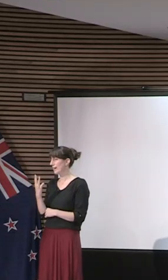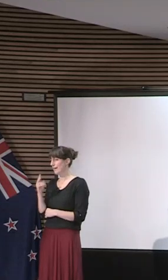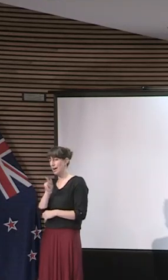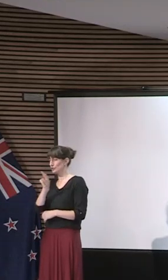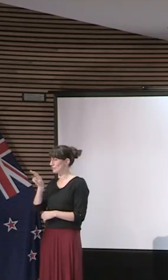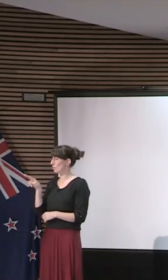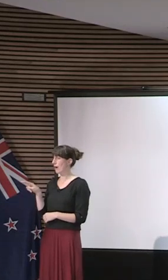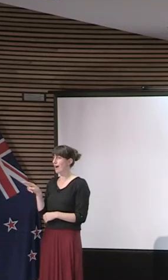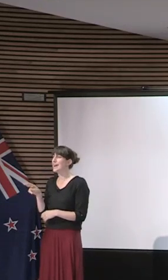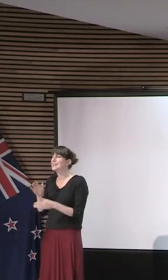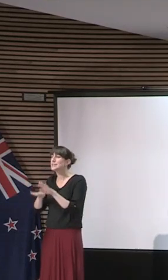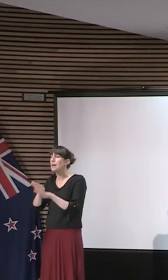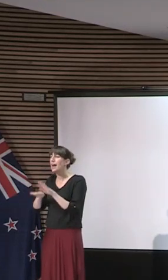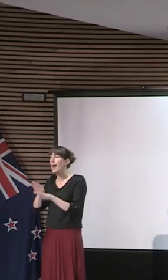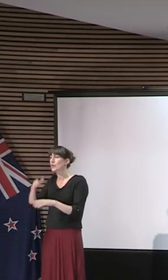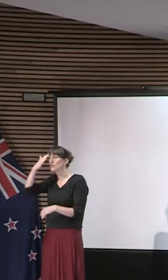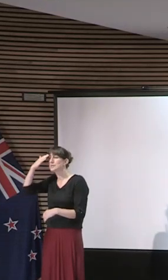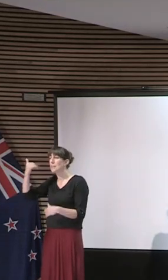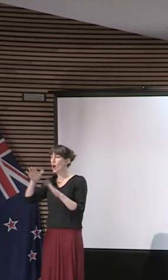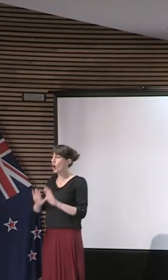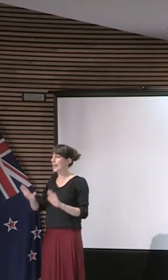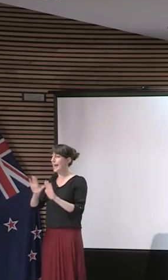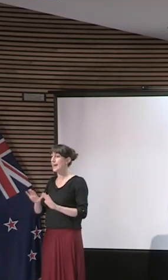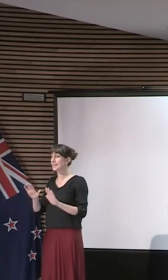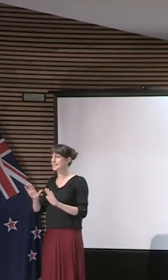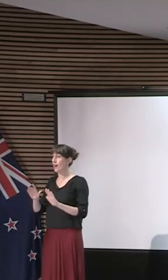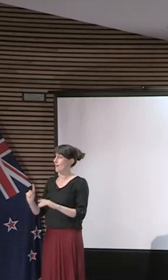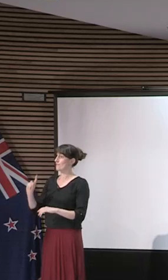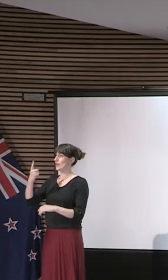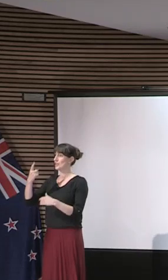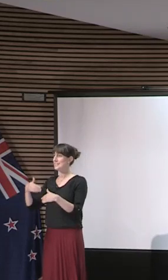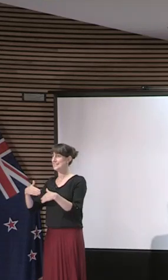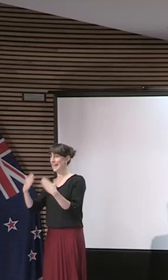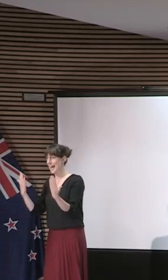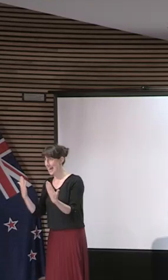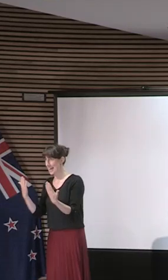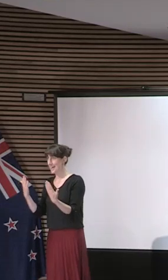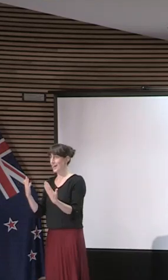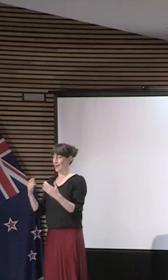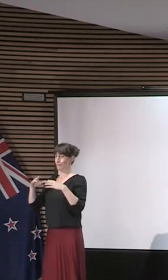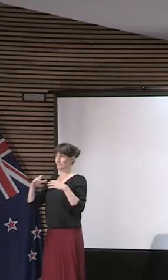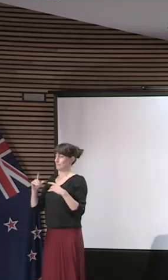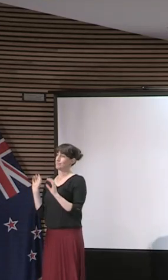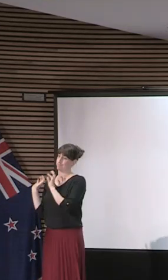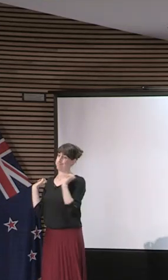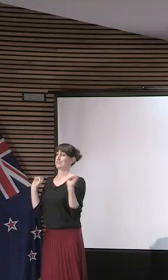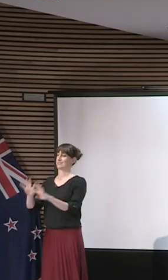taha kore korero me te kaiwhakarato. Inanahi, penei me